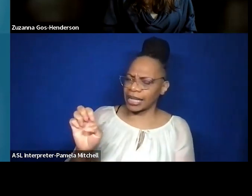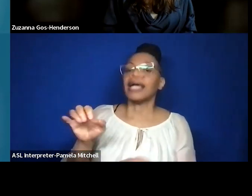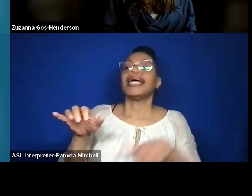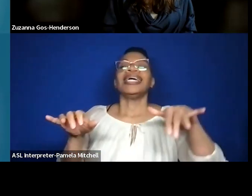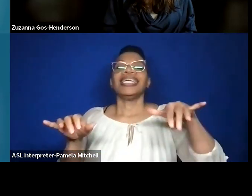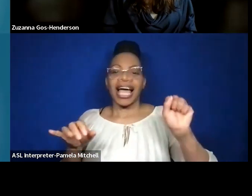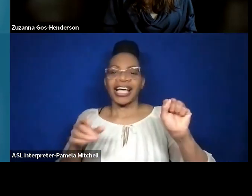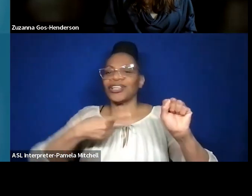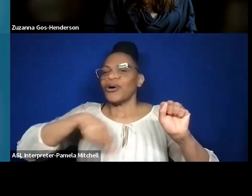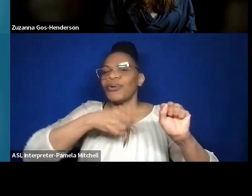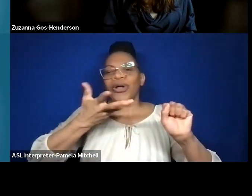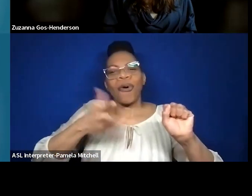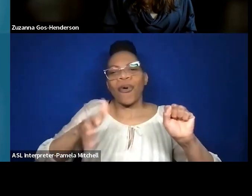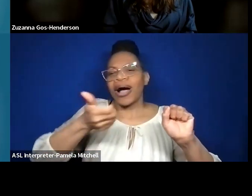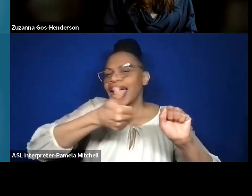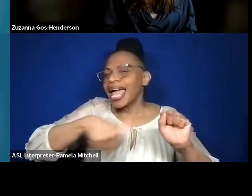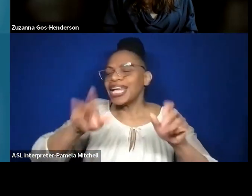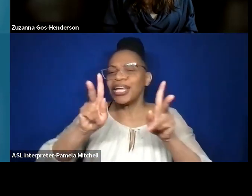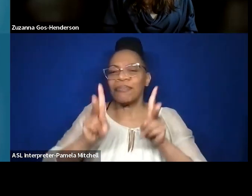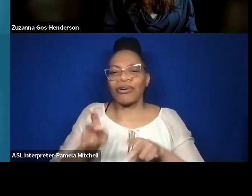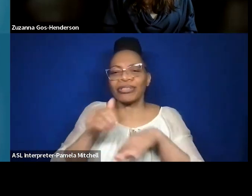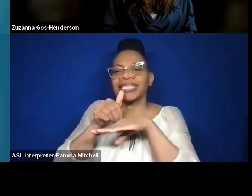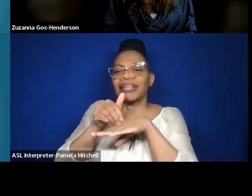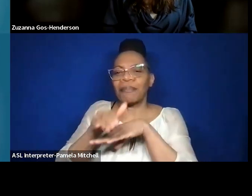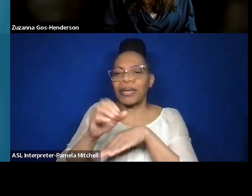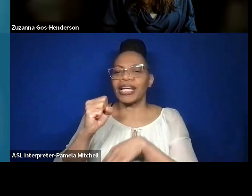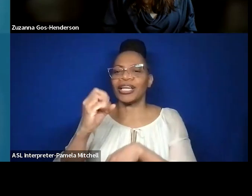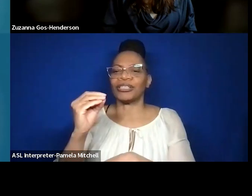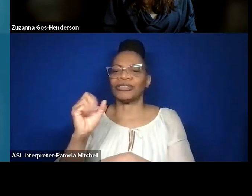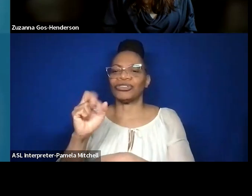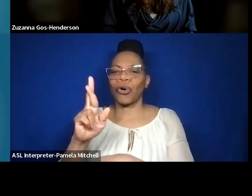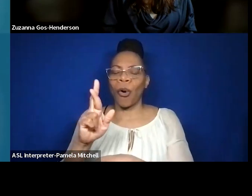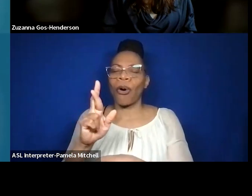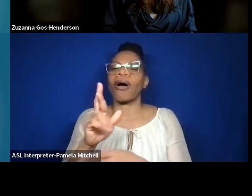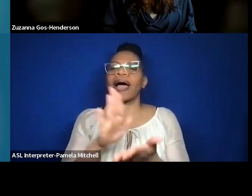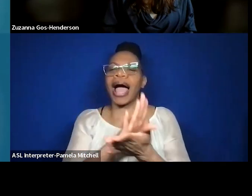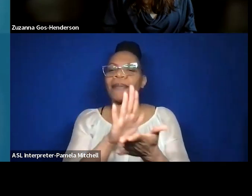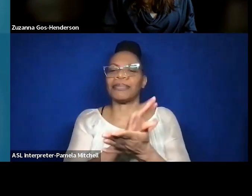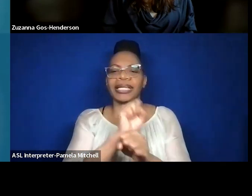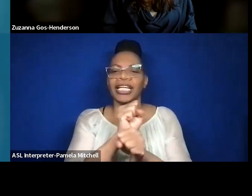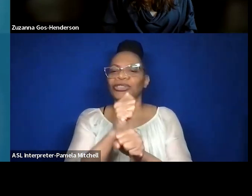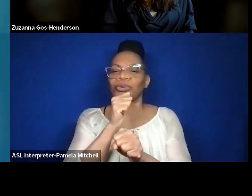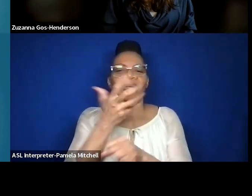No queremos que nadie envíe una solicitud de asistencia SOAR que no haya completado el curso en línea de SOAR. Así que vuelvo a eso.